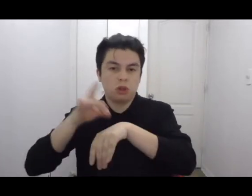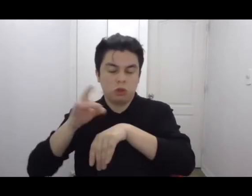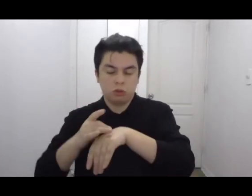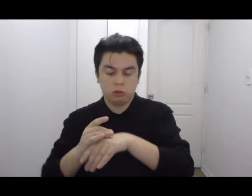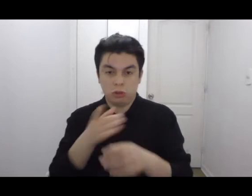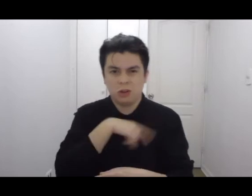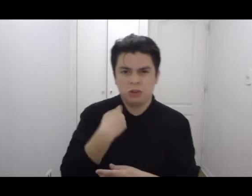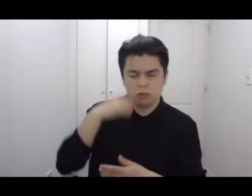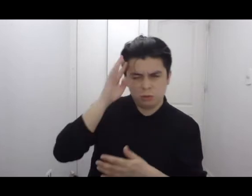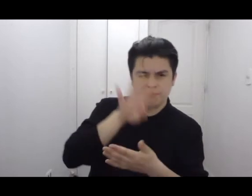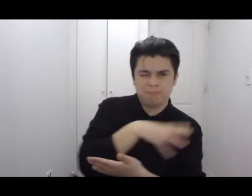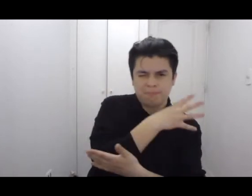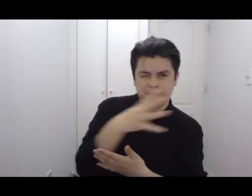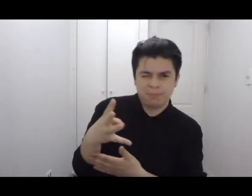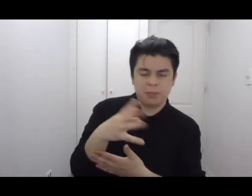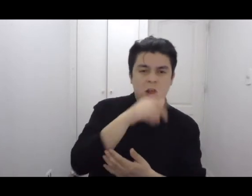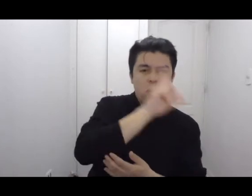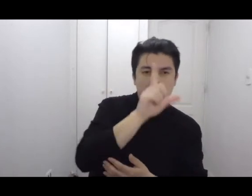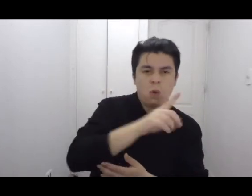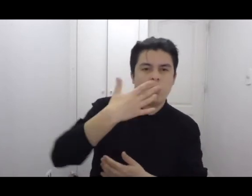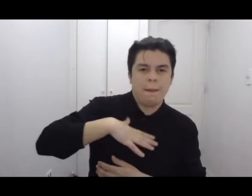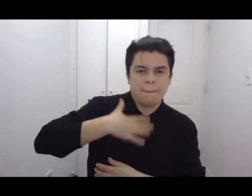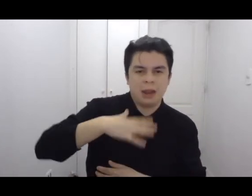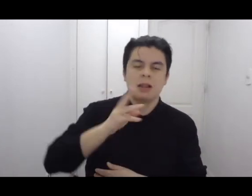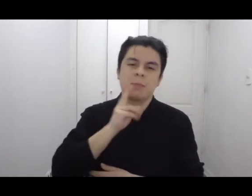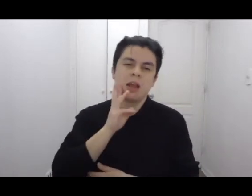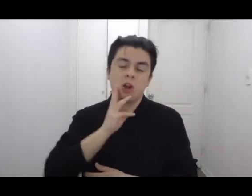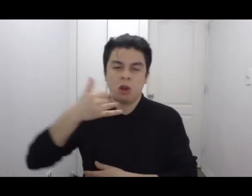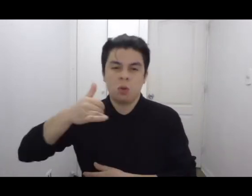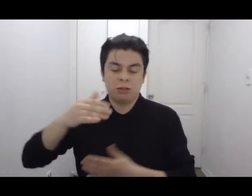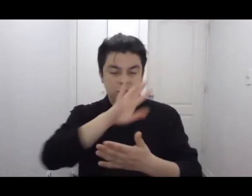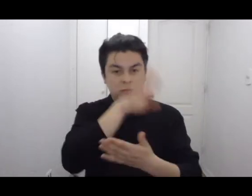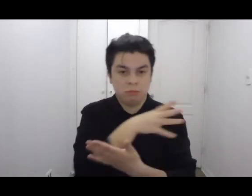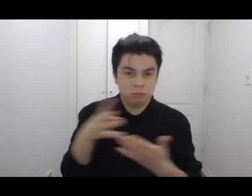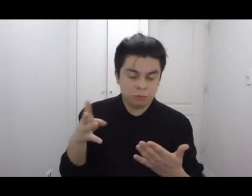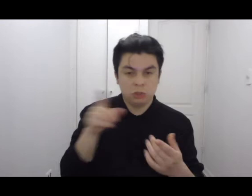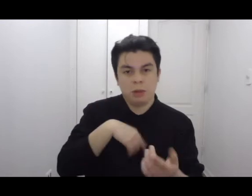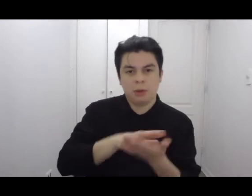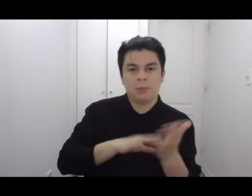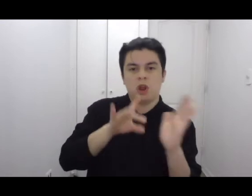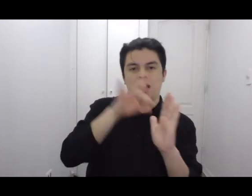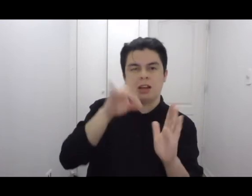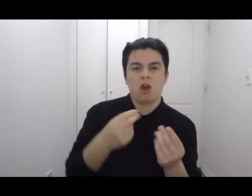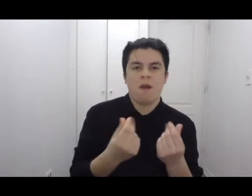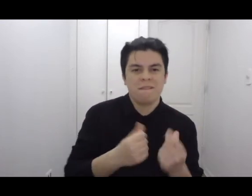tiene un respaldo médico atrás te arman los menús, tú puedes elegir el tipo de menú que quieres, si quiere con menú económico